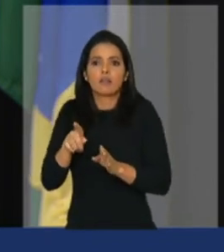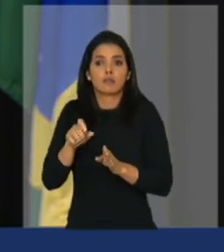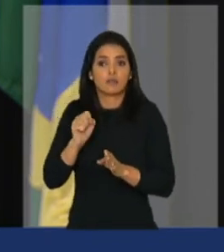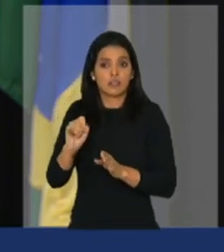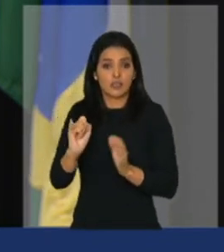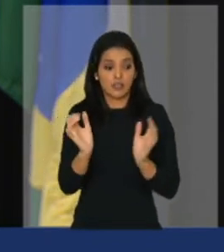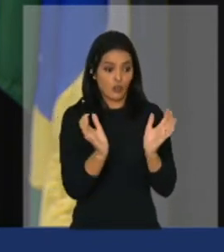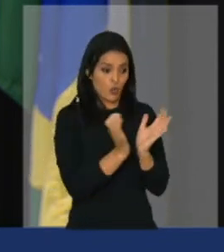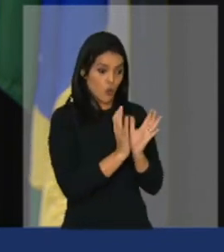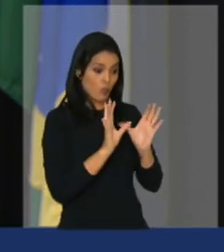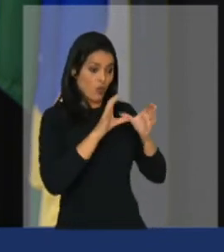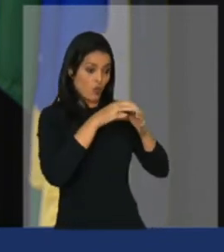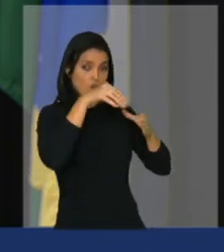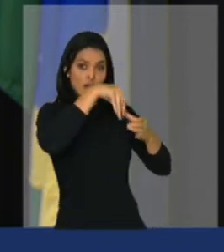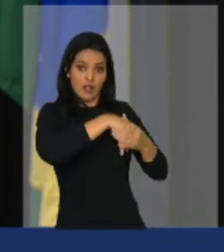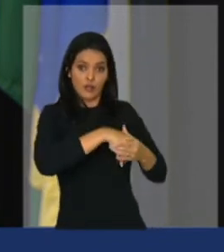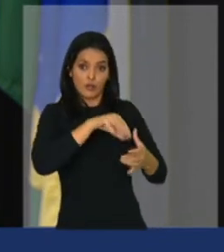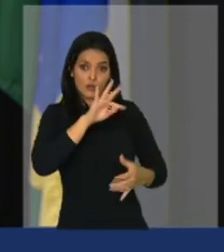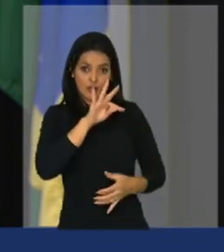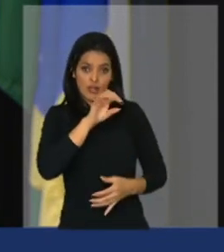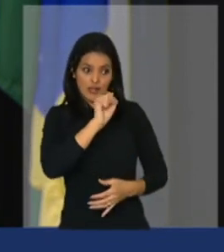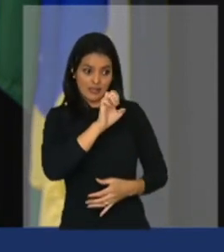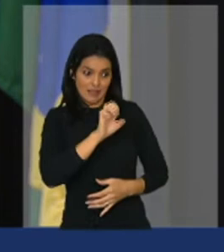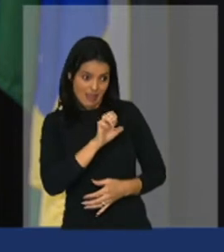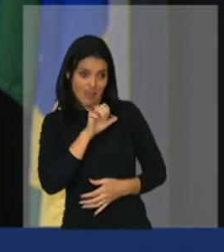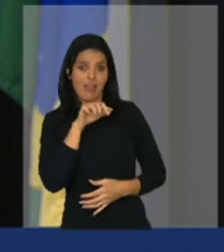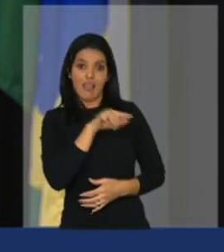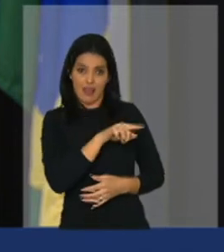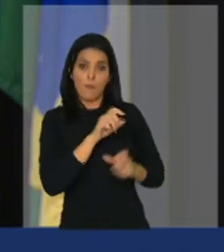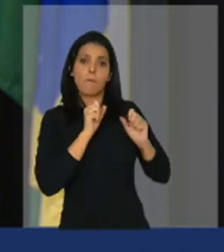FORMA VELADA. E ELA AINDA DISSE, O QUE PARLAMENTO A CÂMARA DOS DEPUTADOS, NÃO